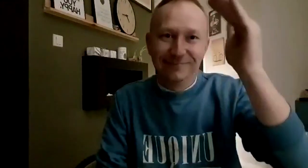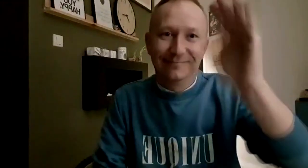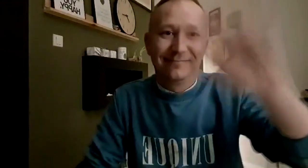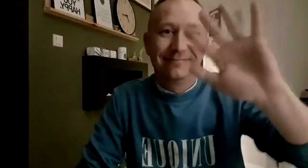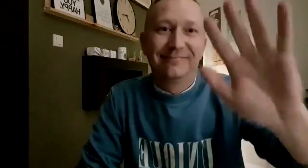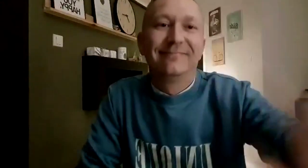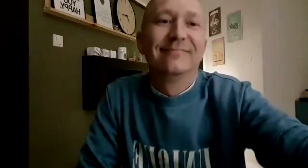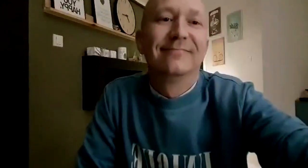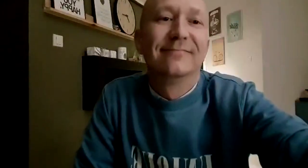Cześć!